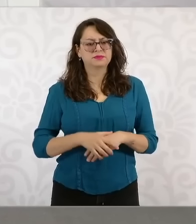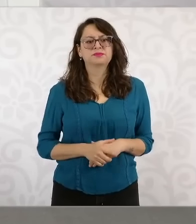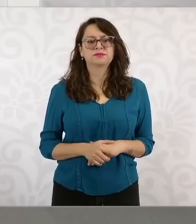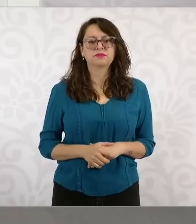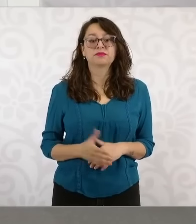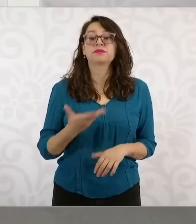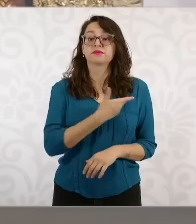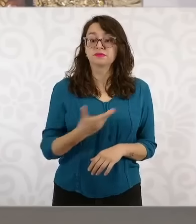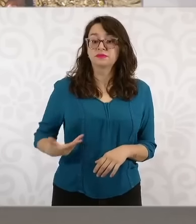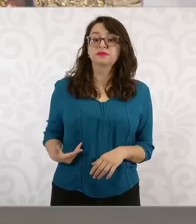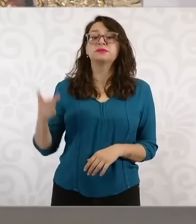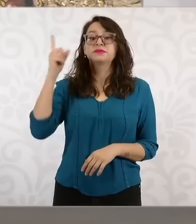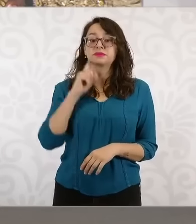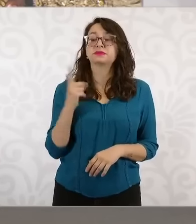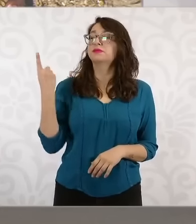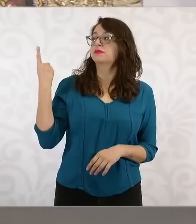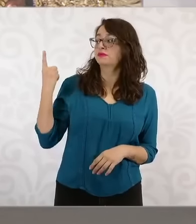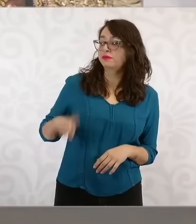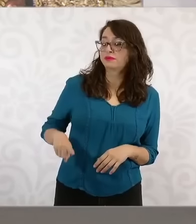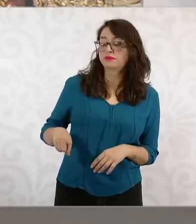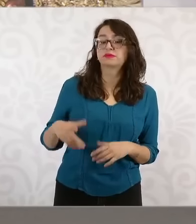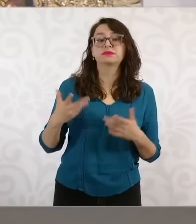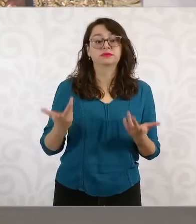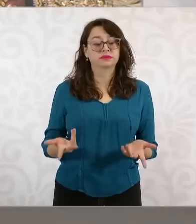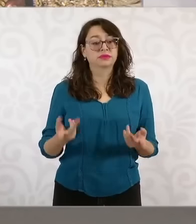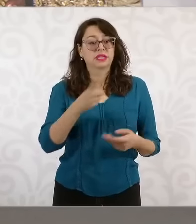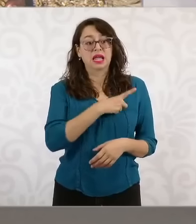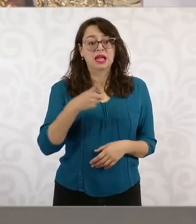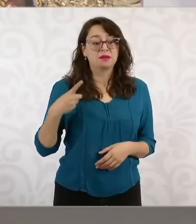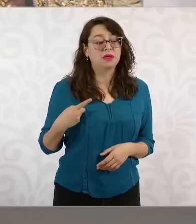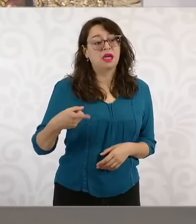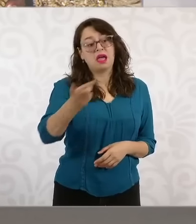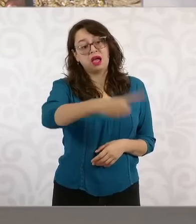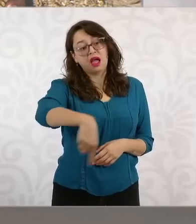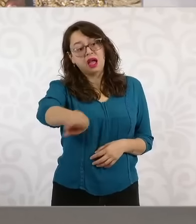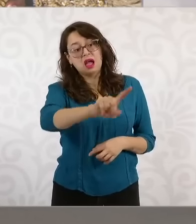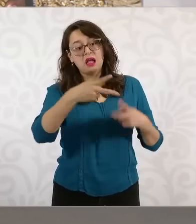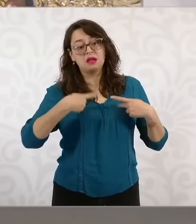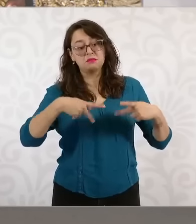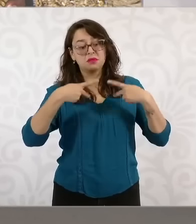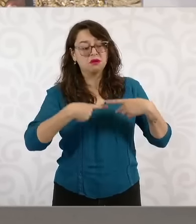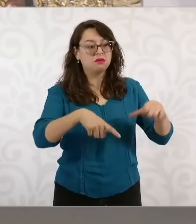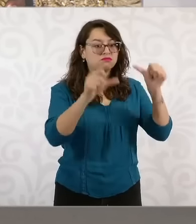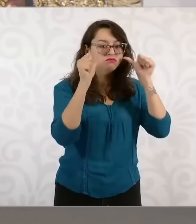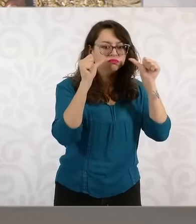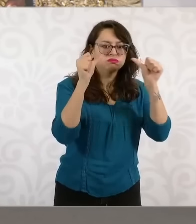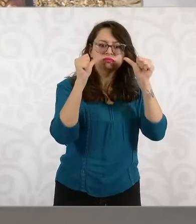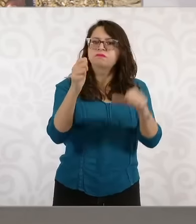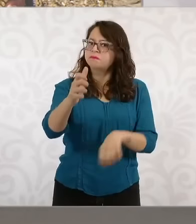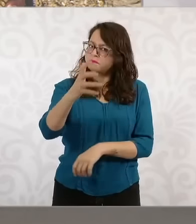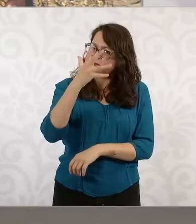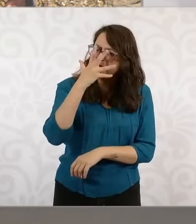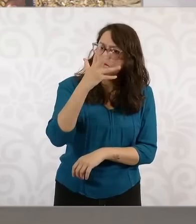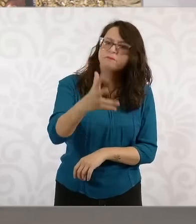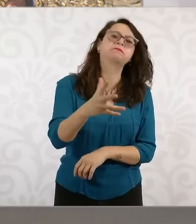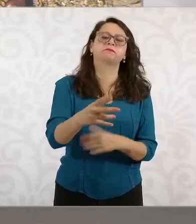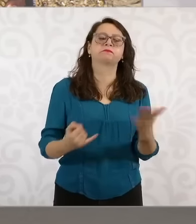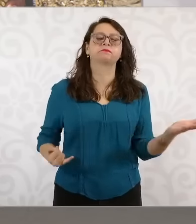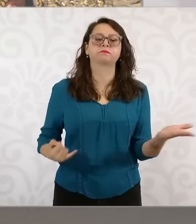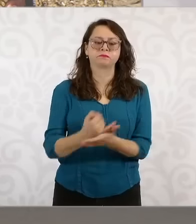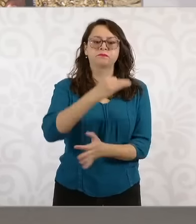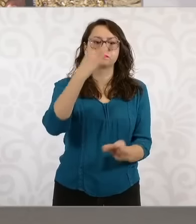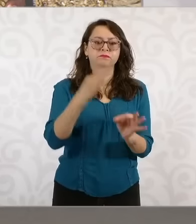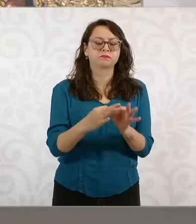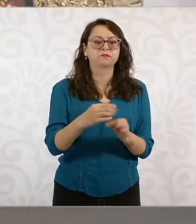nos dio la instrucción de atender de una manera ya definitiva este asunto de los deudores de la